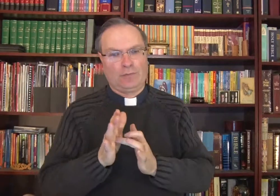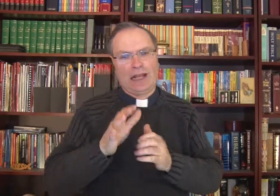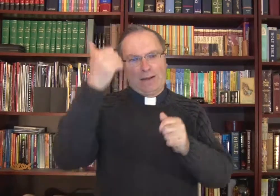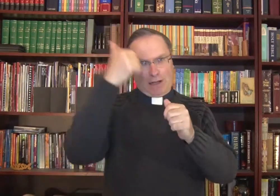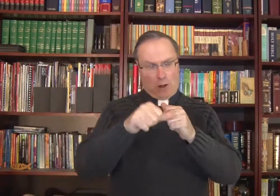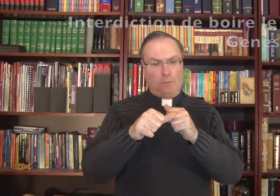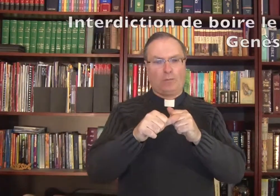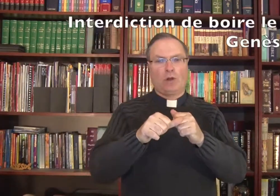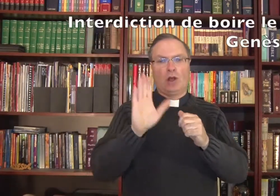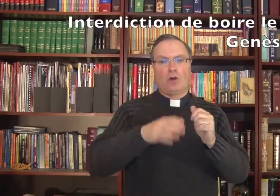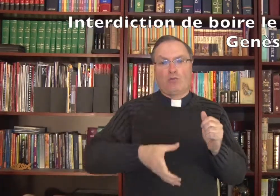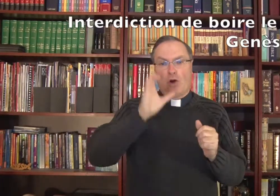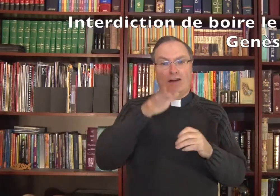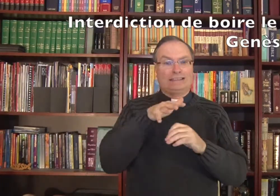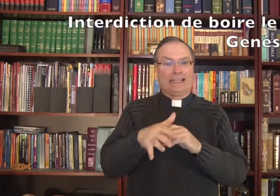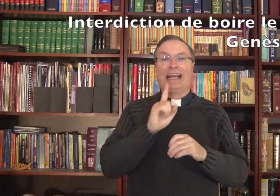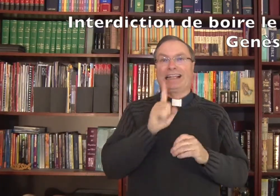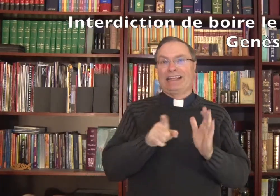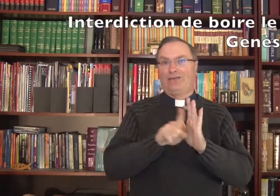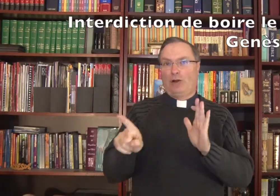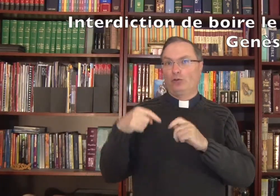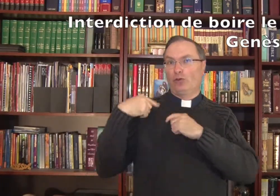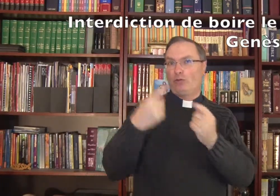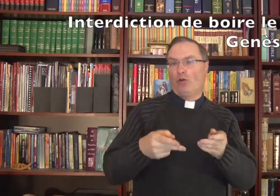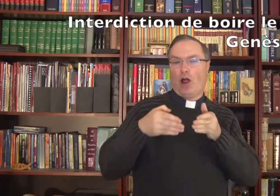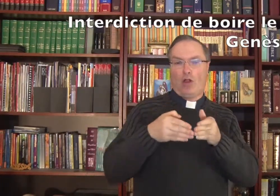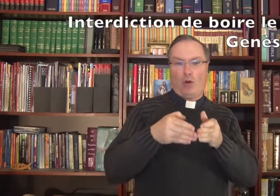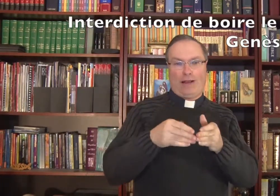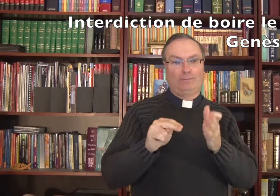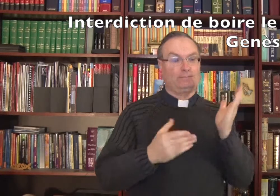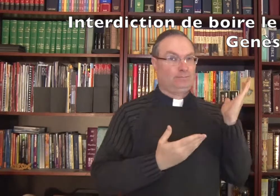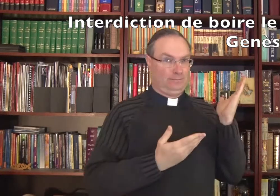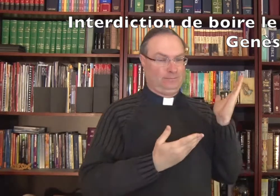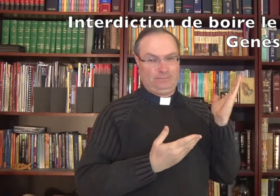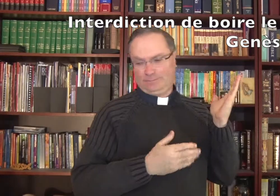Rappelons que boire le sang était défendu depuis Noé.